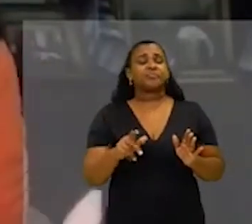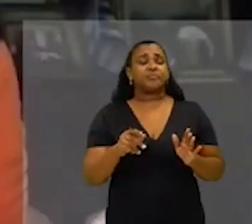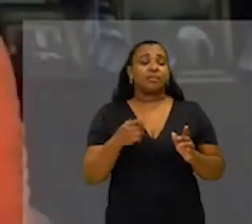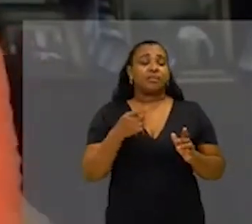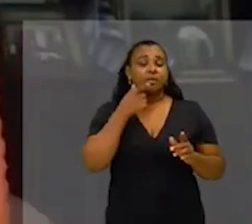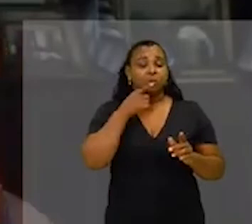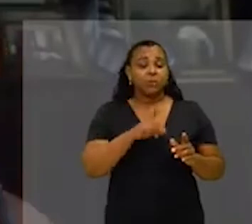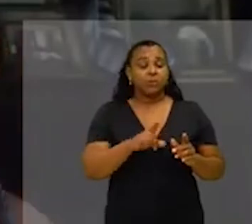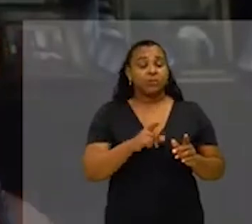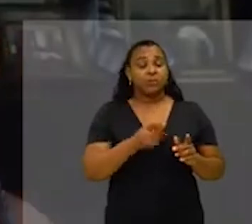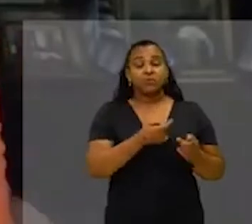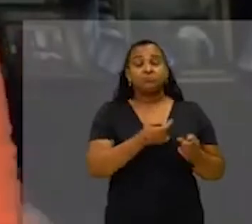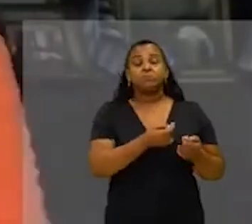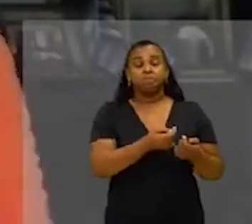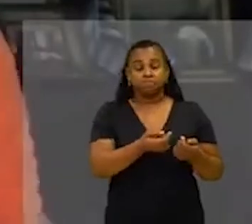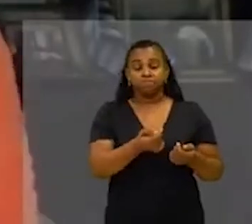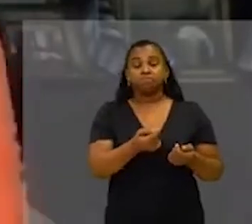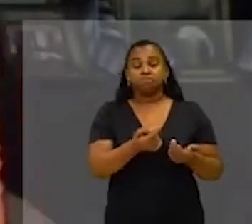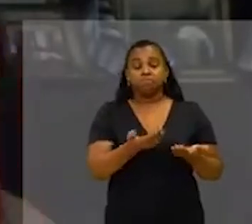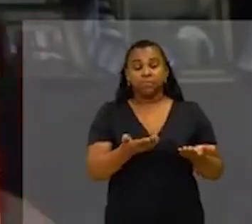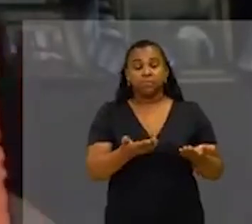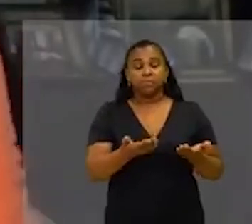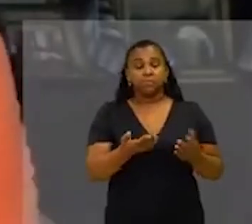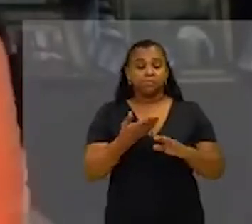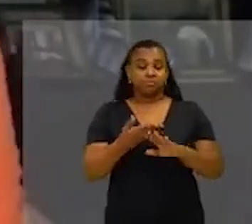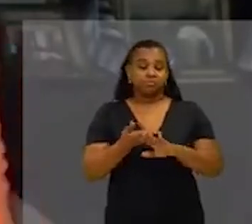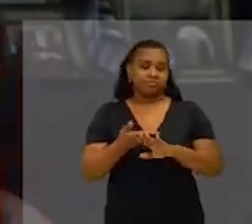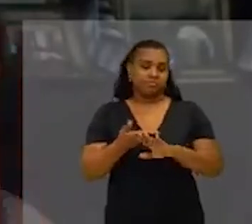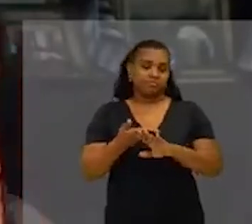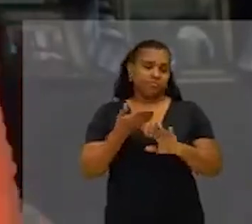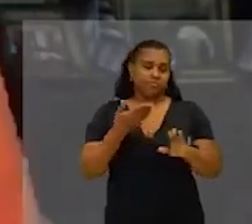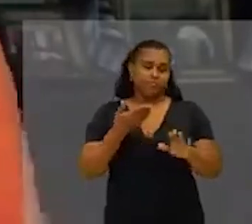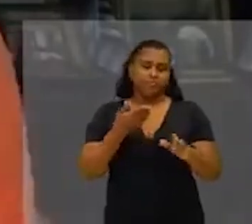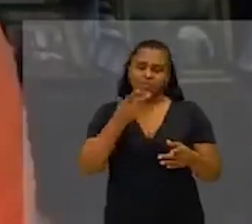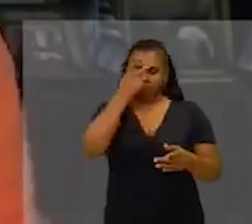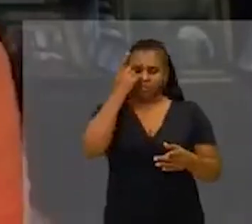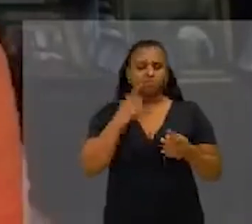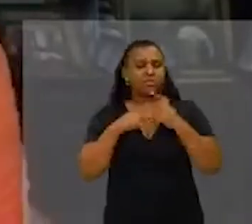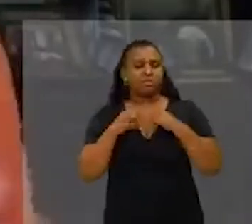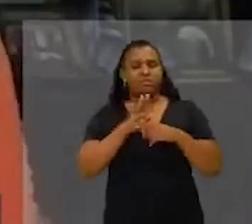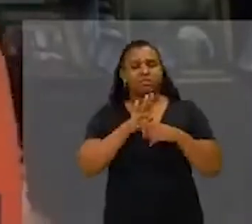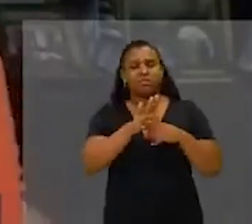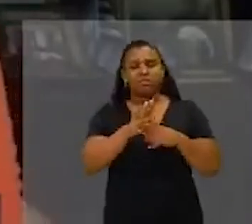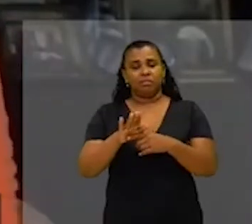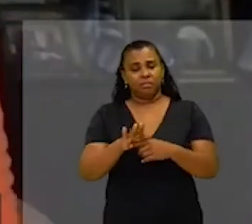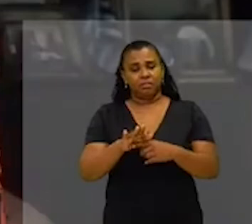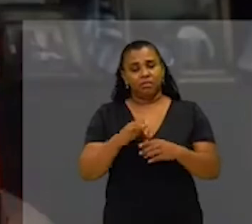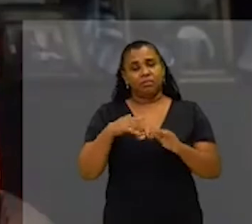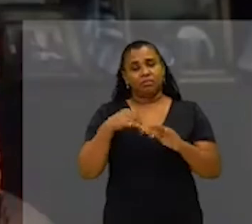isso na verdade afasta afasta O doador a faz o cidadão do processo eleitoral no momento que já